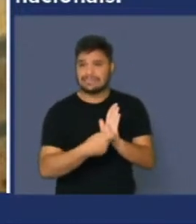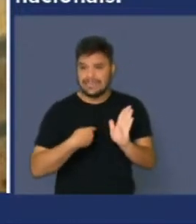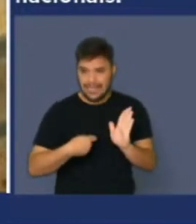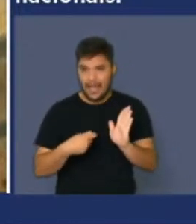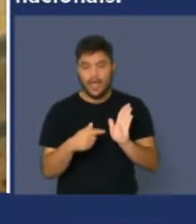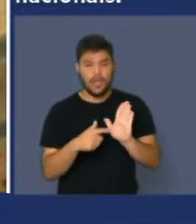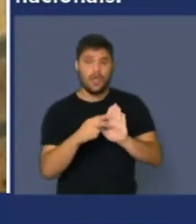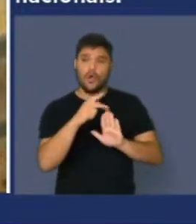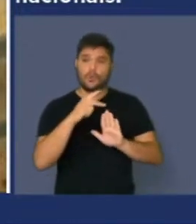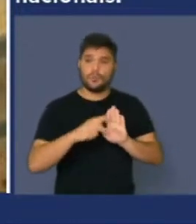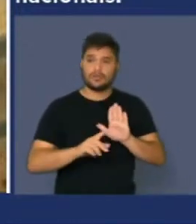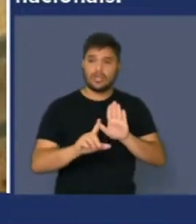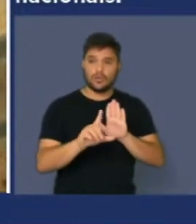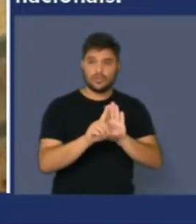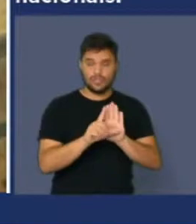JUNTO COMIGO NESTE PROJETO DE LEI É UM PROJETO QUE DIZ O